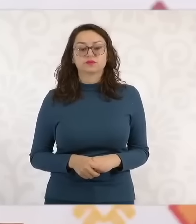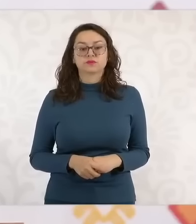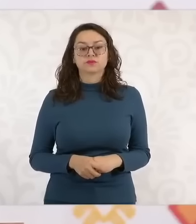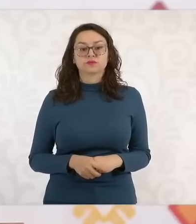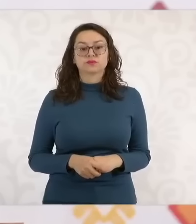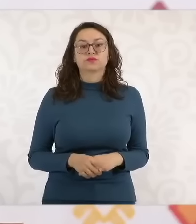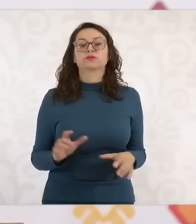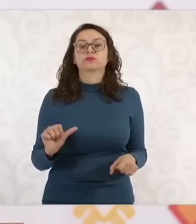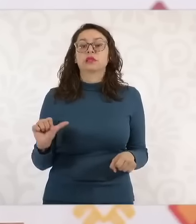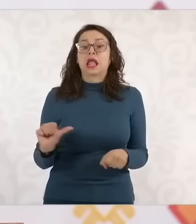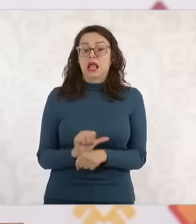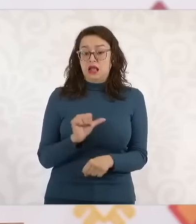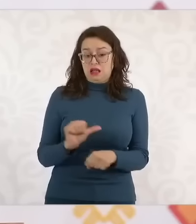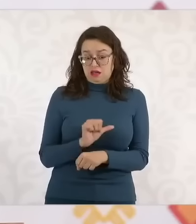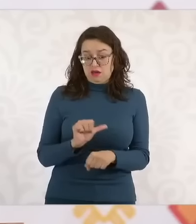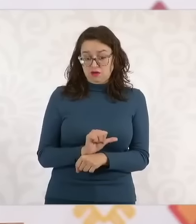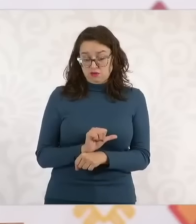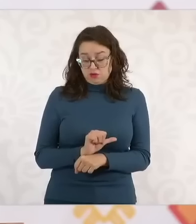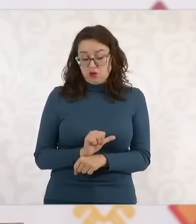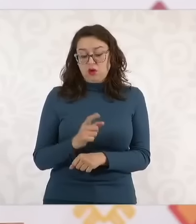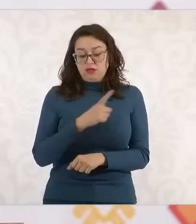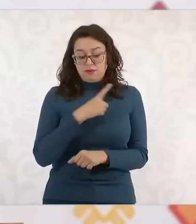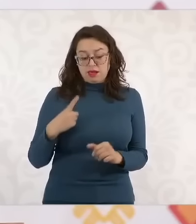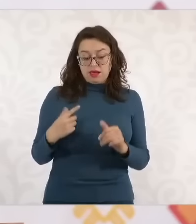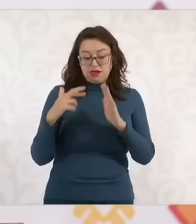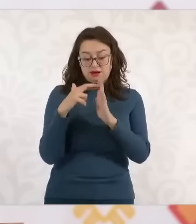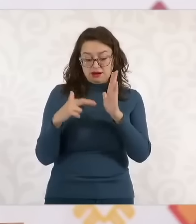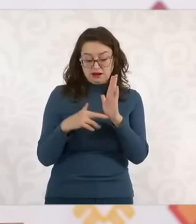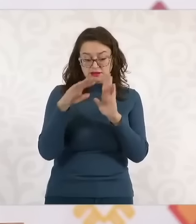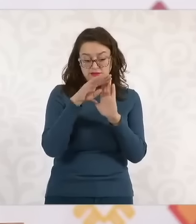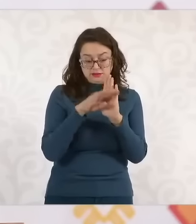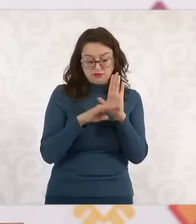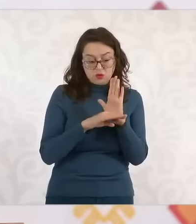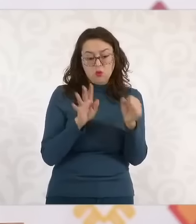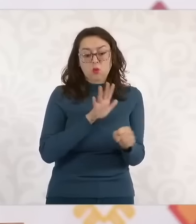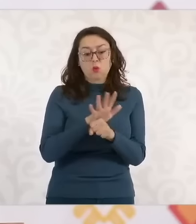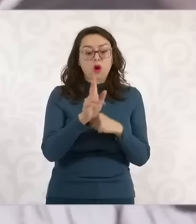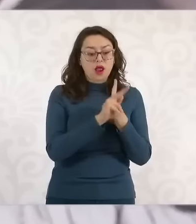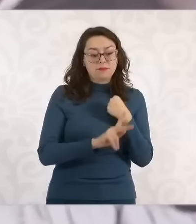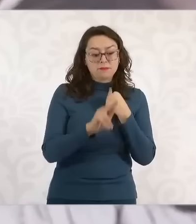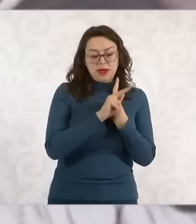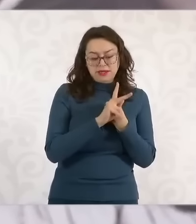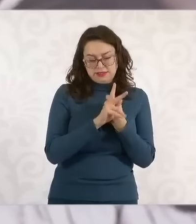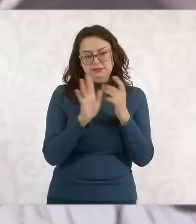por reglas de por cumplimiento reglas de origen, tienes como dos grupos principales. La inmensa